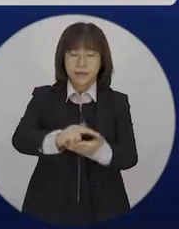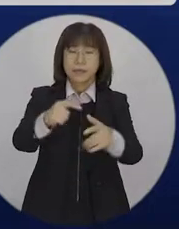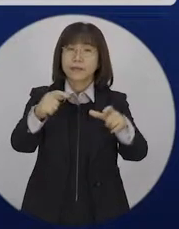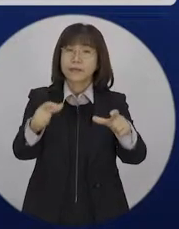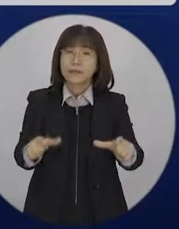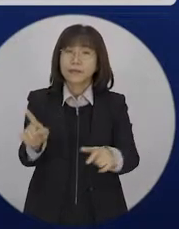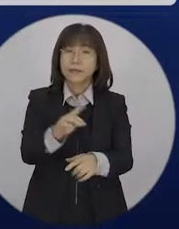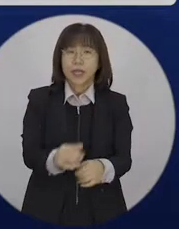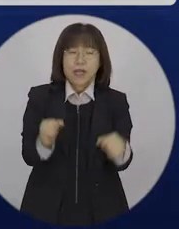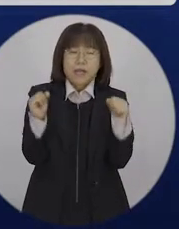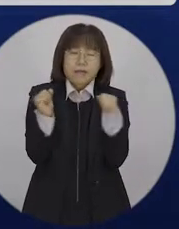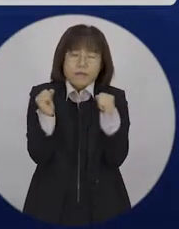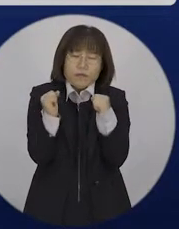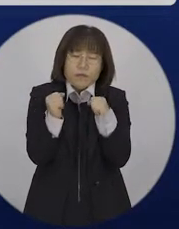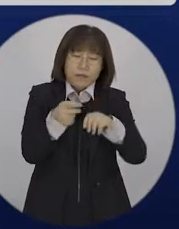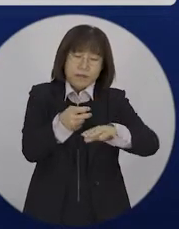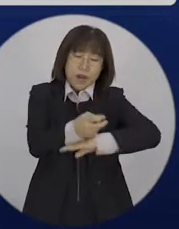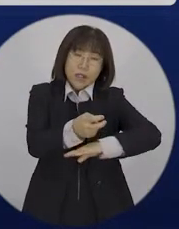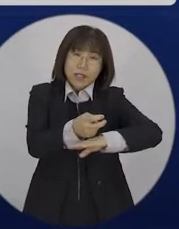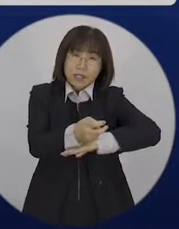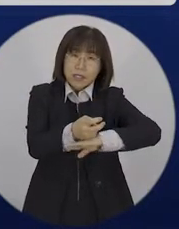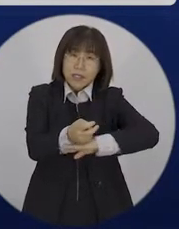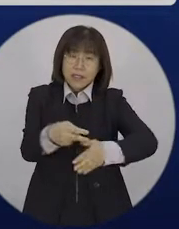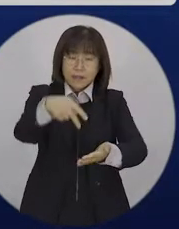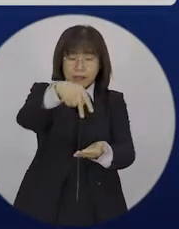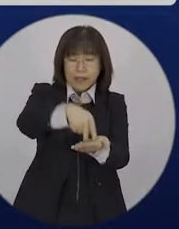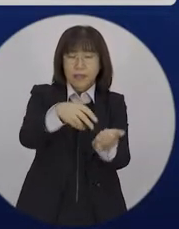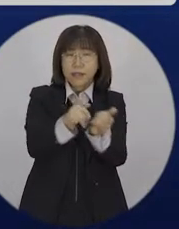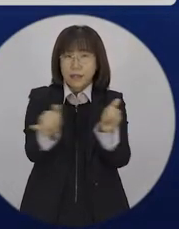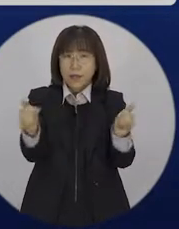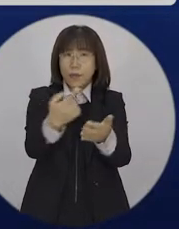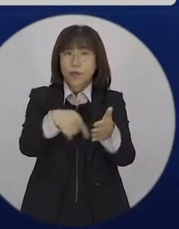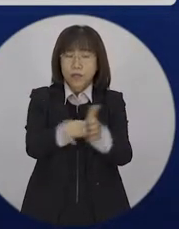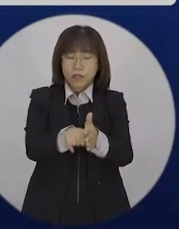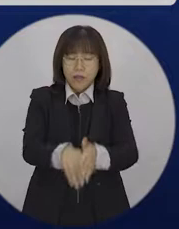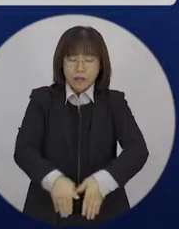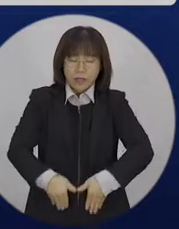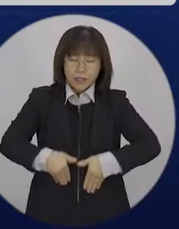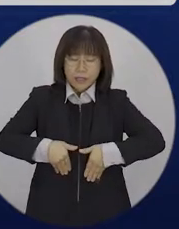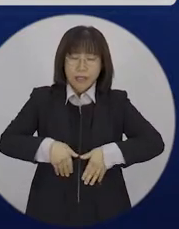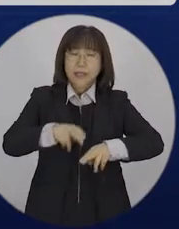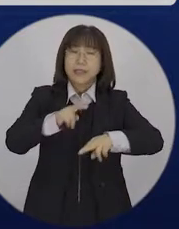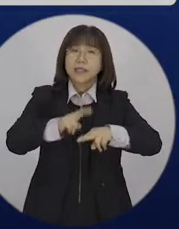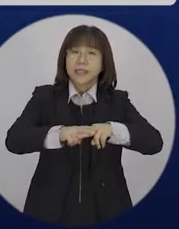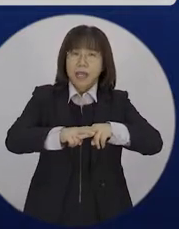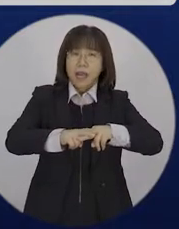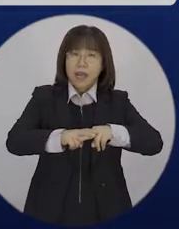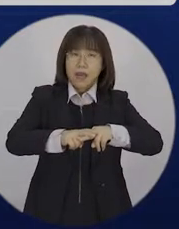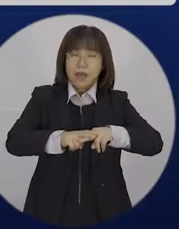Pada bulan Maret, kami pernah menyampaikan di Gangseo News bahwa Gangseo-gu telah memasang 'kursi berpemanas dengan tema'